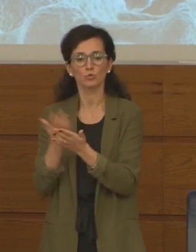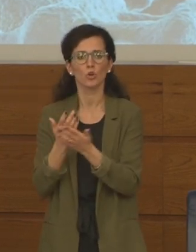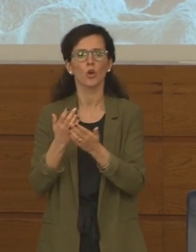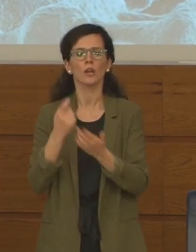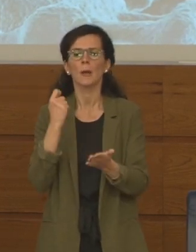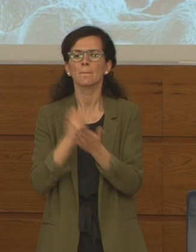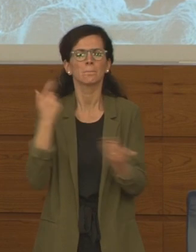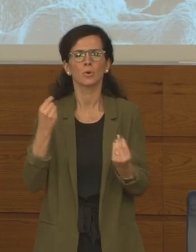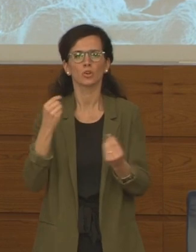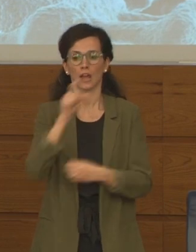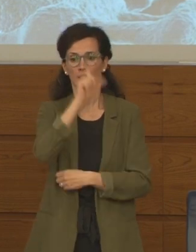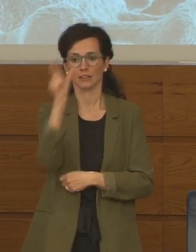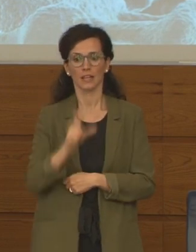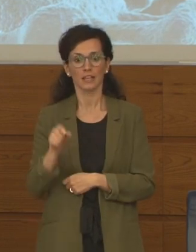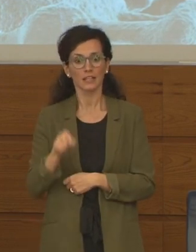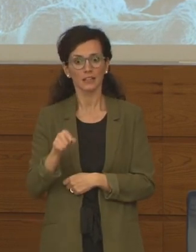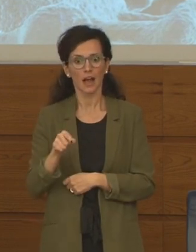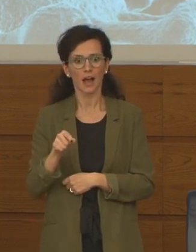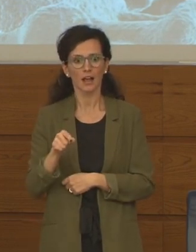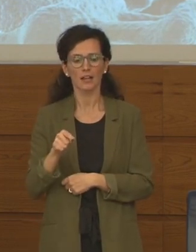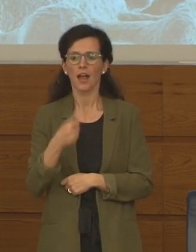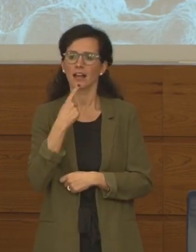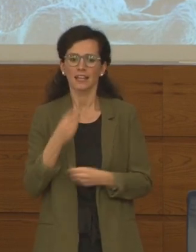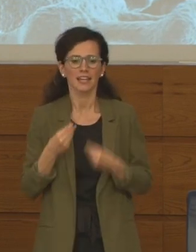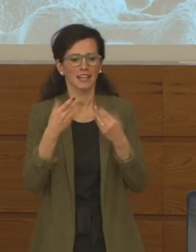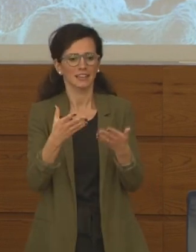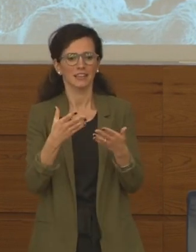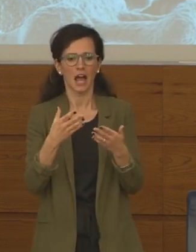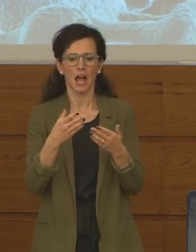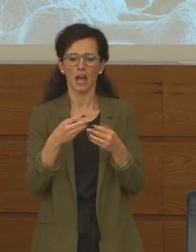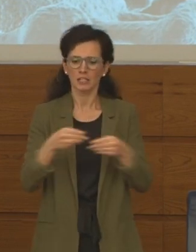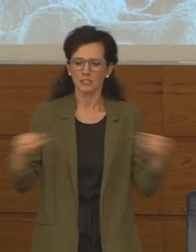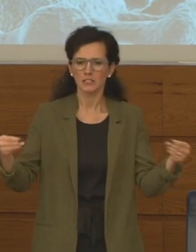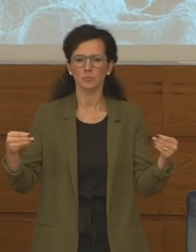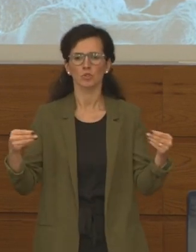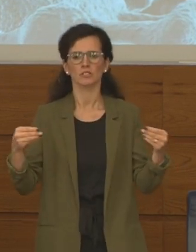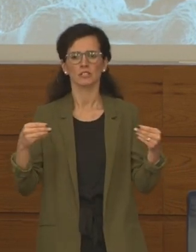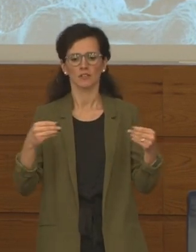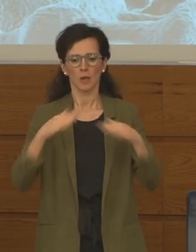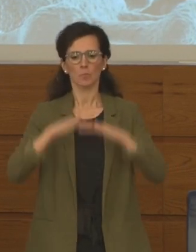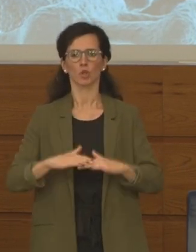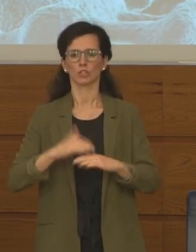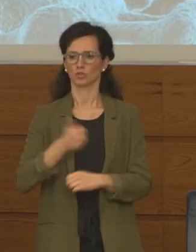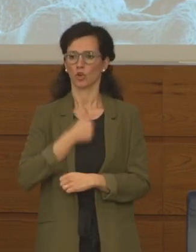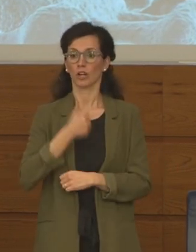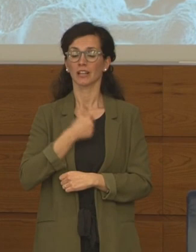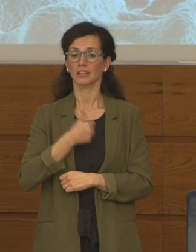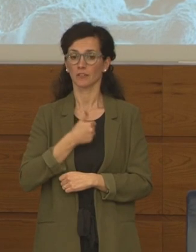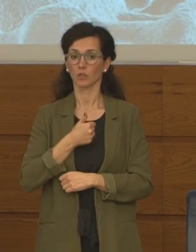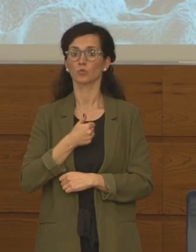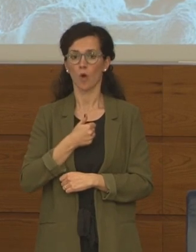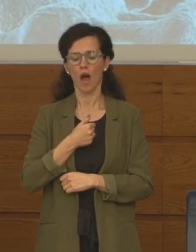forniscono dispositivi di protezione individuale li abbiamo coinvolti,